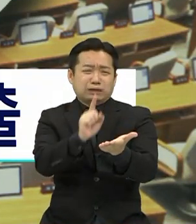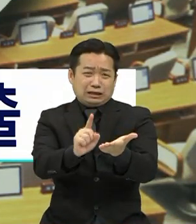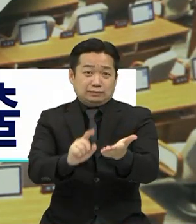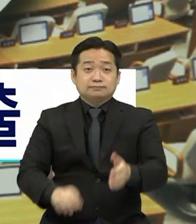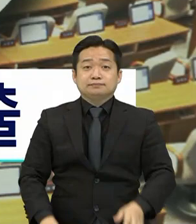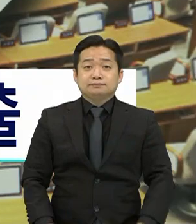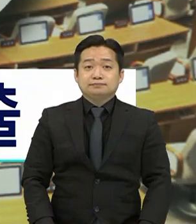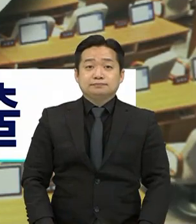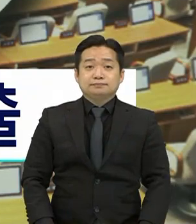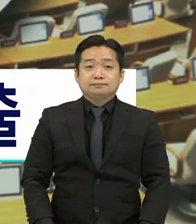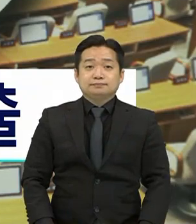김기태 기자가 보도합니다.